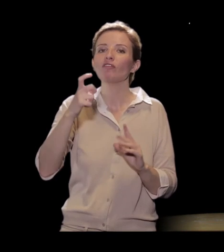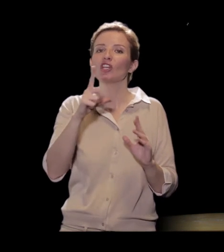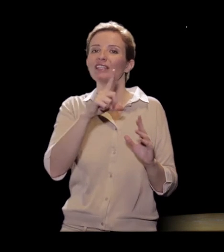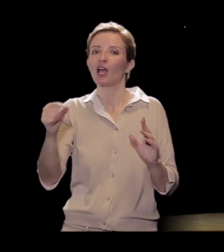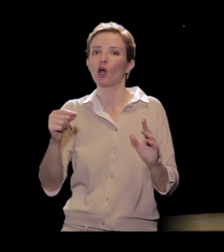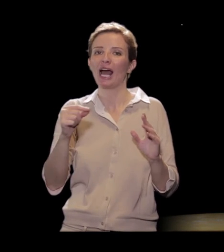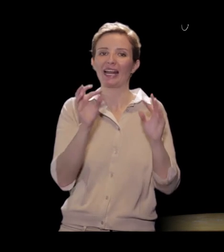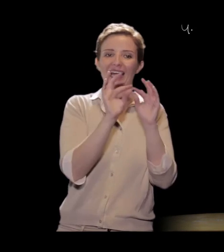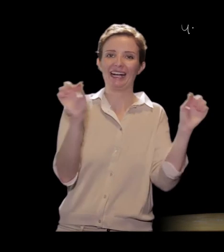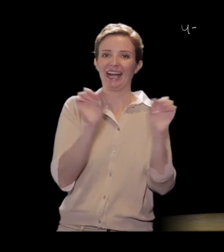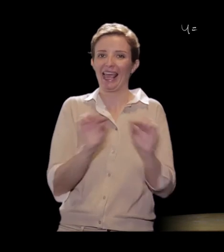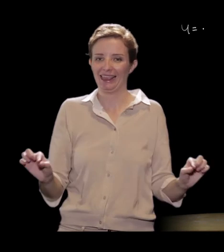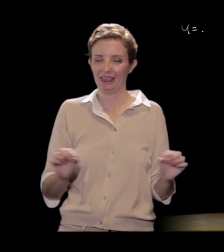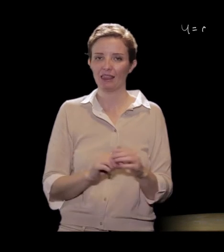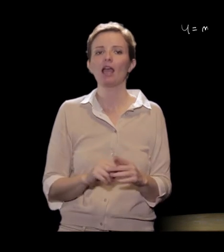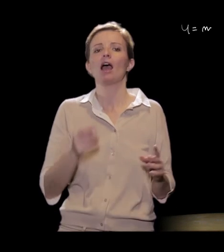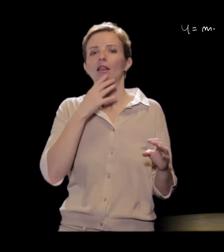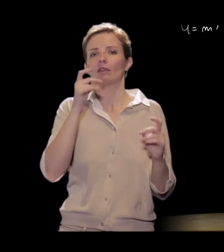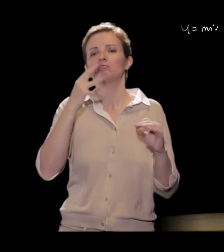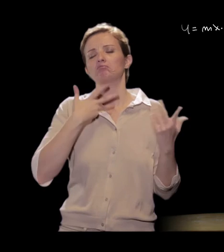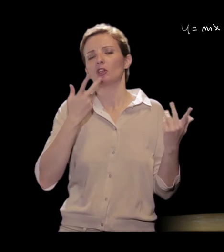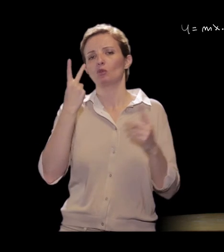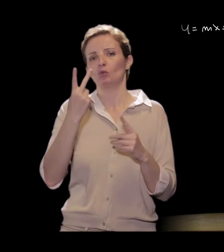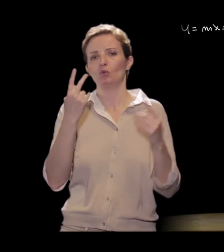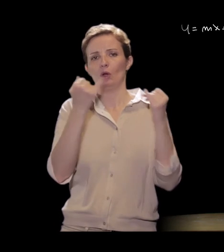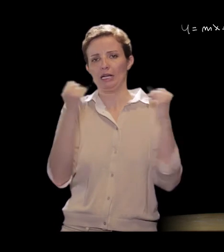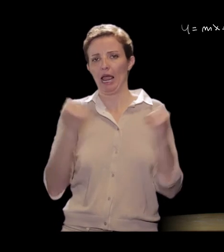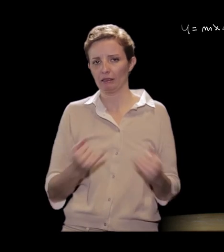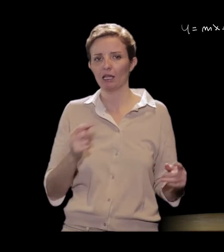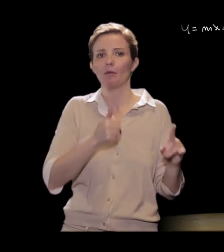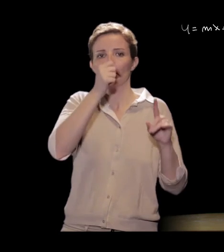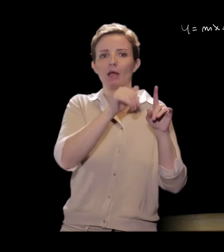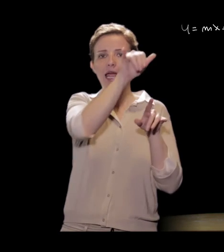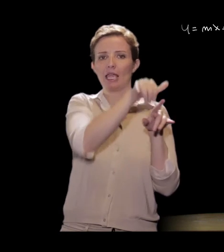Se abbiamo due rette, la prima di equazione y=mx+q